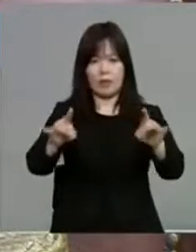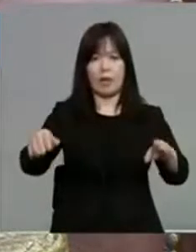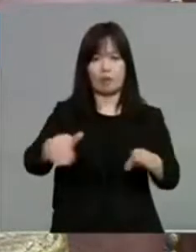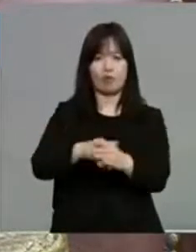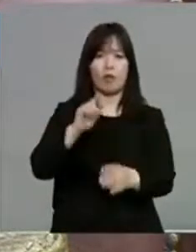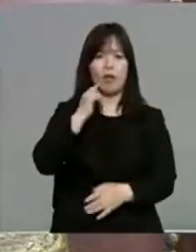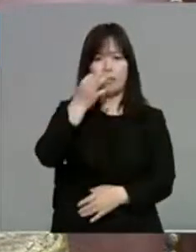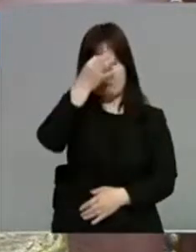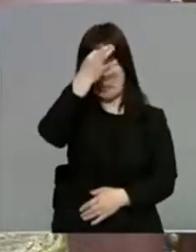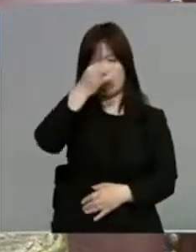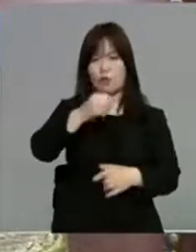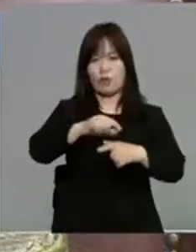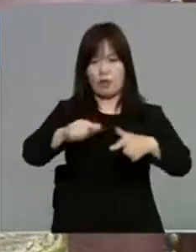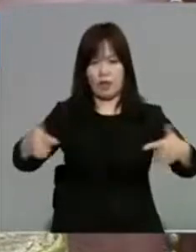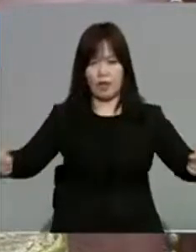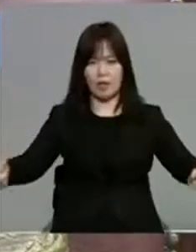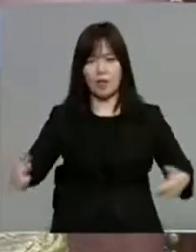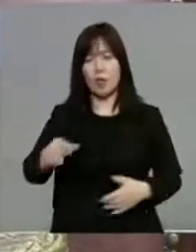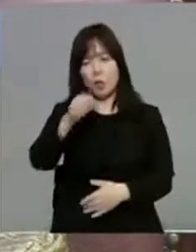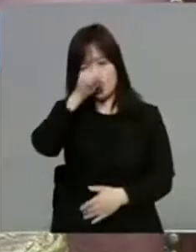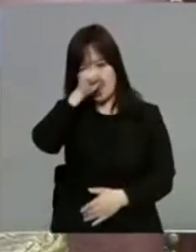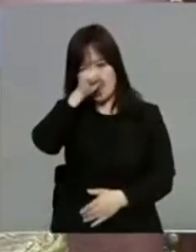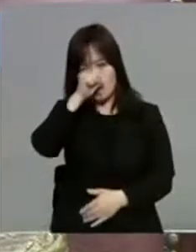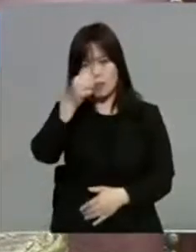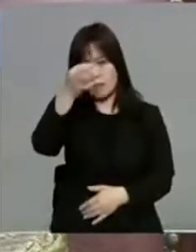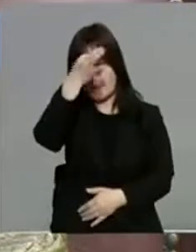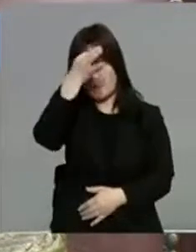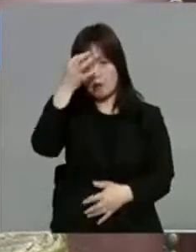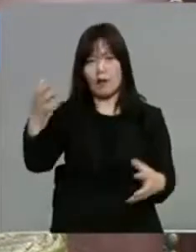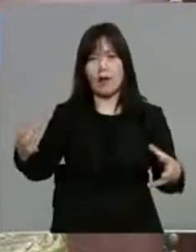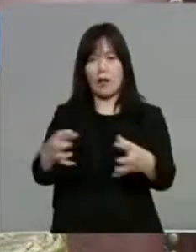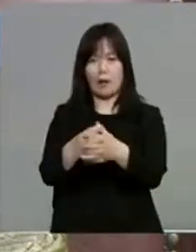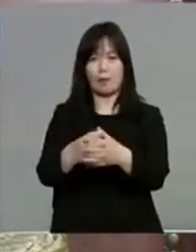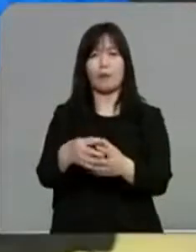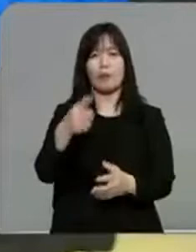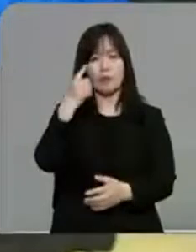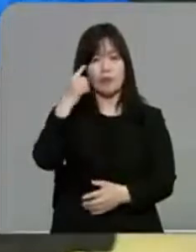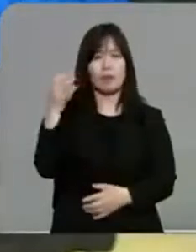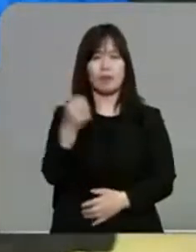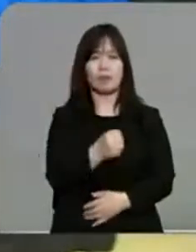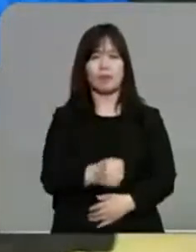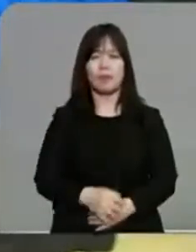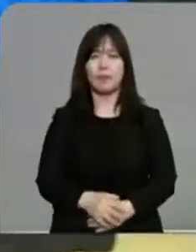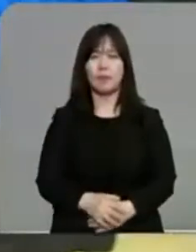분야의 고도화된 산업화가 이뤄 진다고 봅니다.